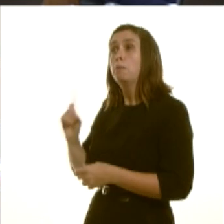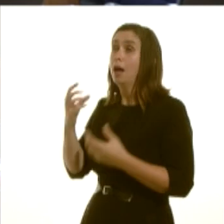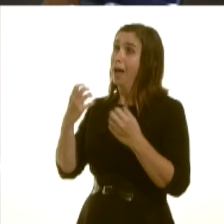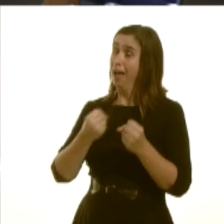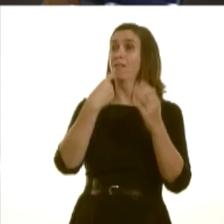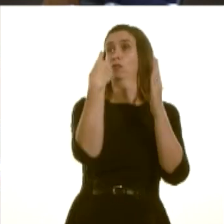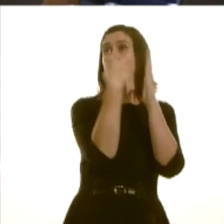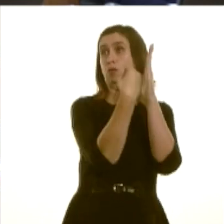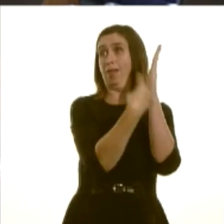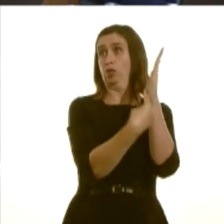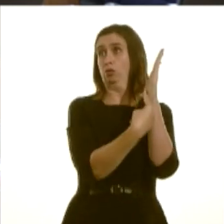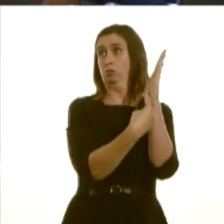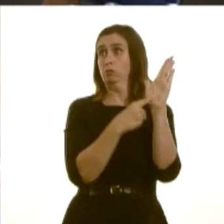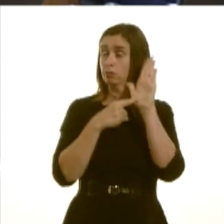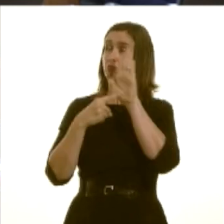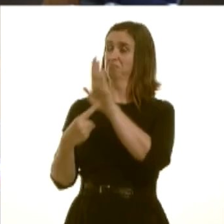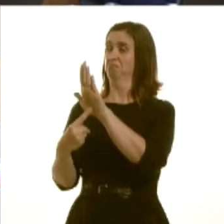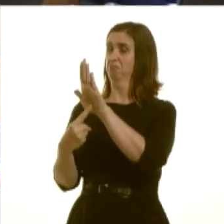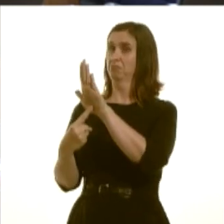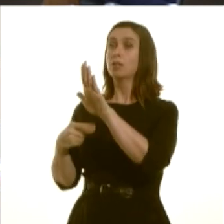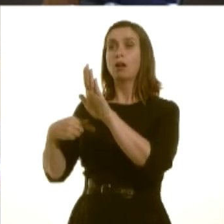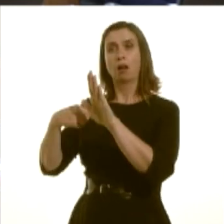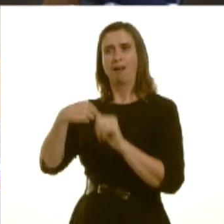cyn cymryd penderfyniad. Felly, mae’n bwysig bod y cyngor yn ystyried hynny.